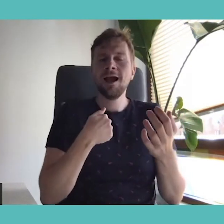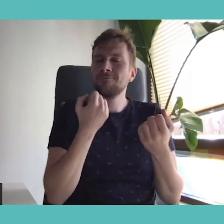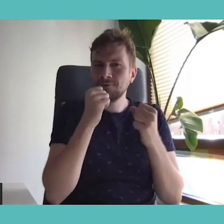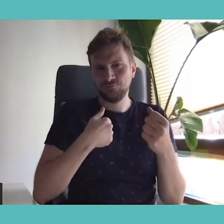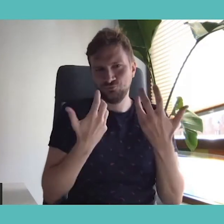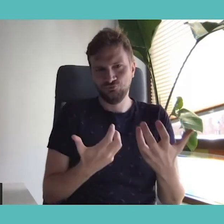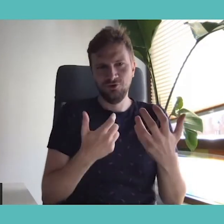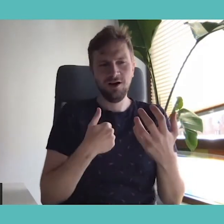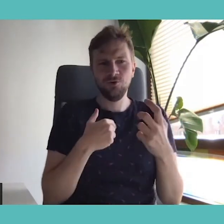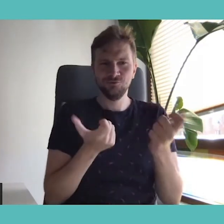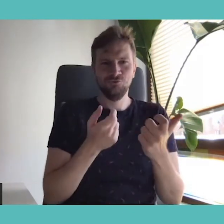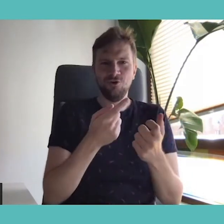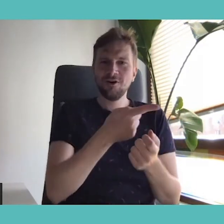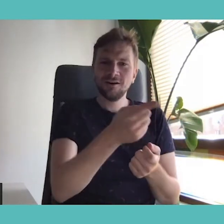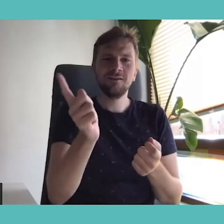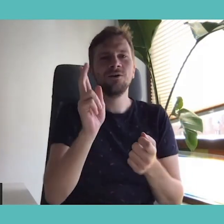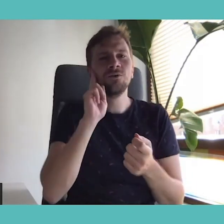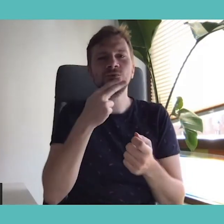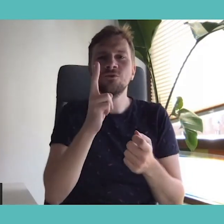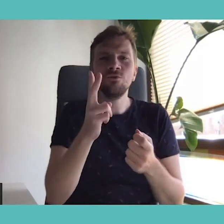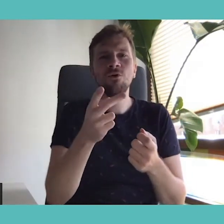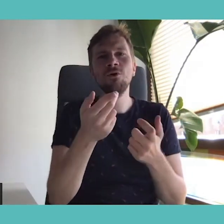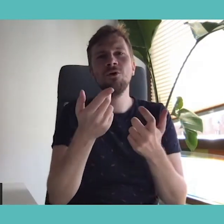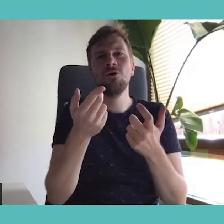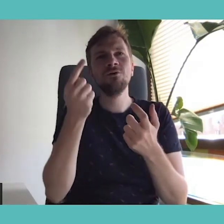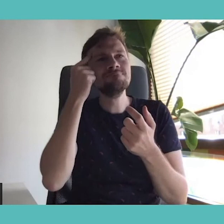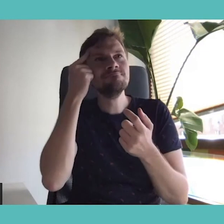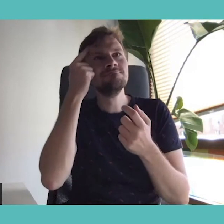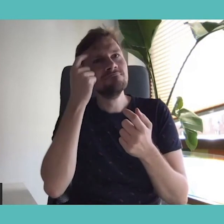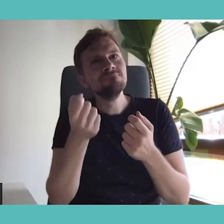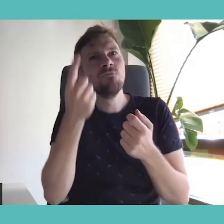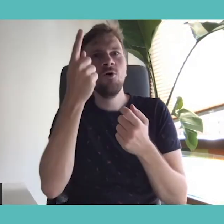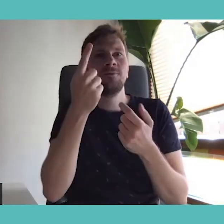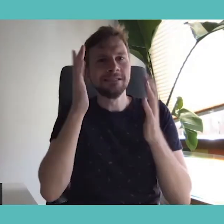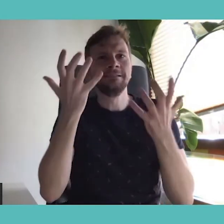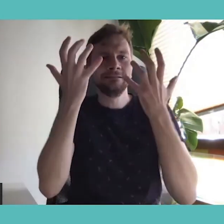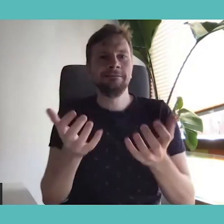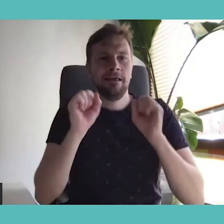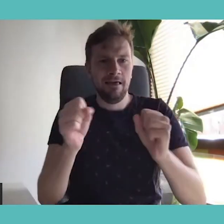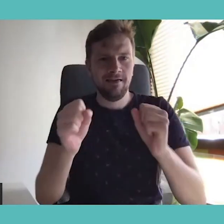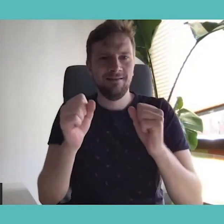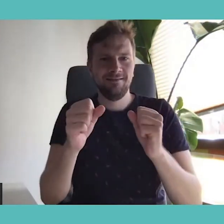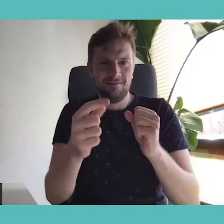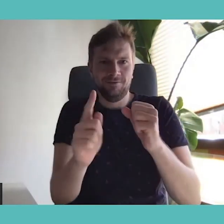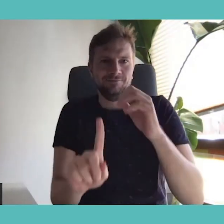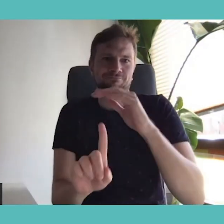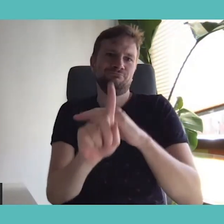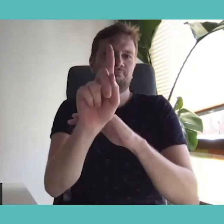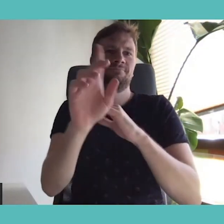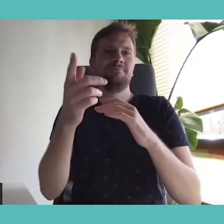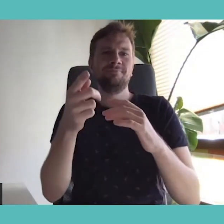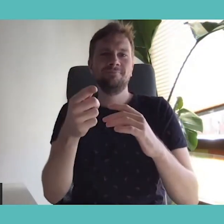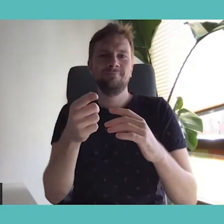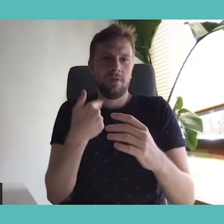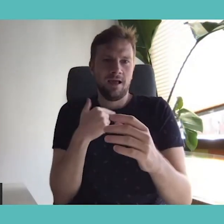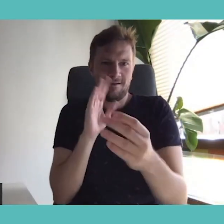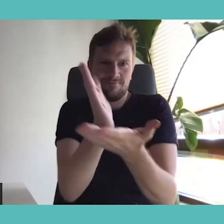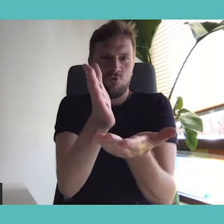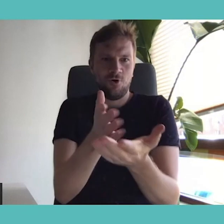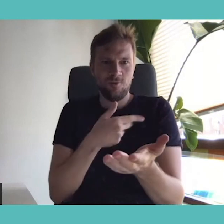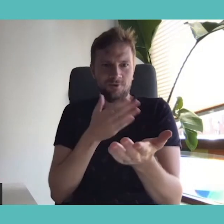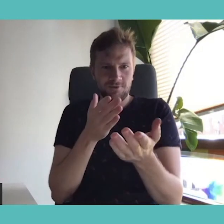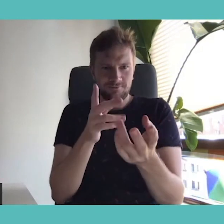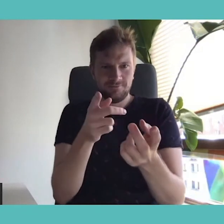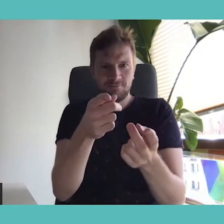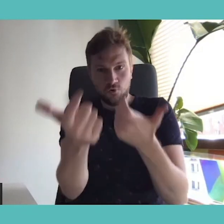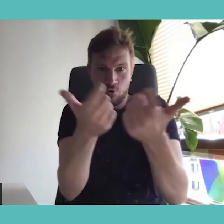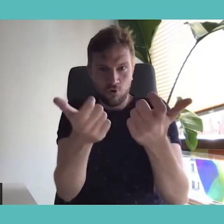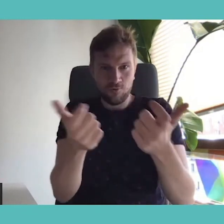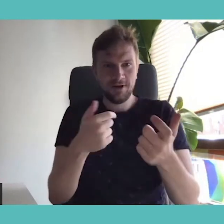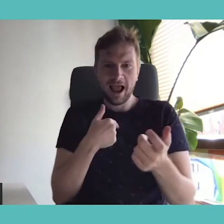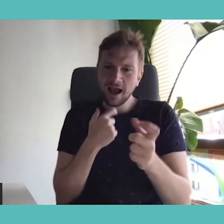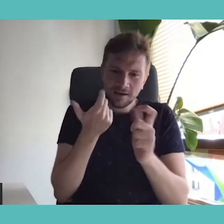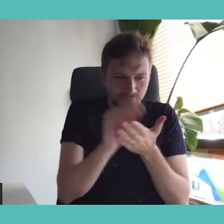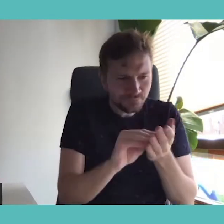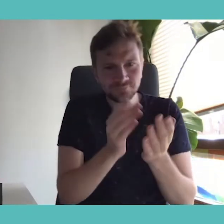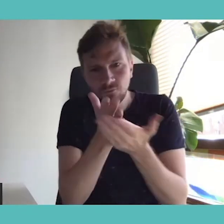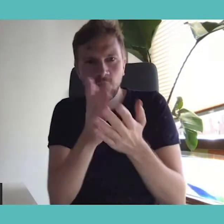Bardzo chciałbym, aby każdy g/Głuchy pomyślał co mógłby zrobić, jak pomóc, wesprzeć.